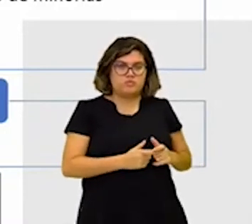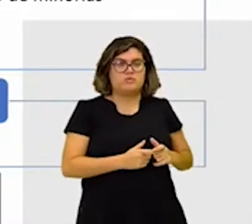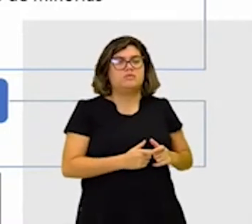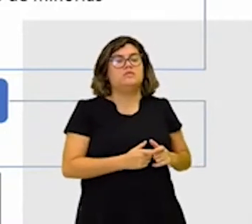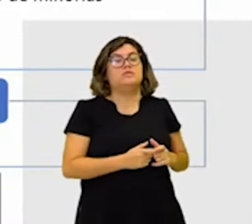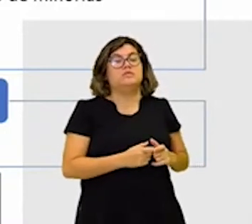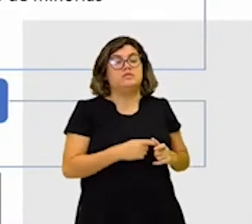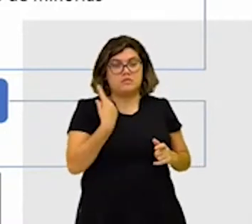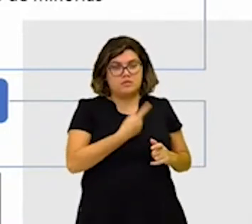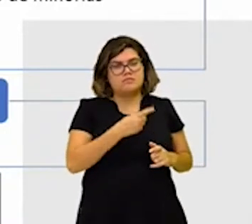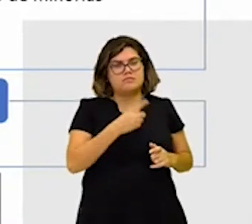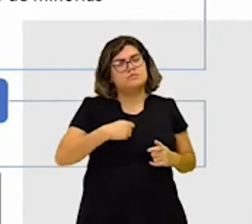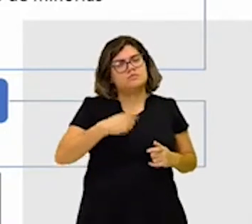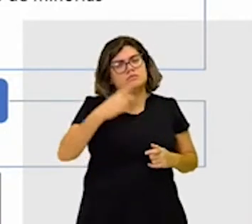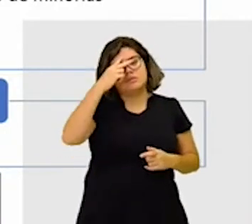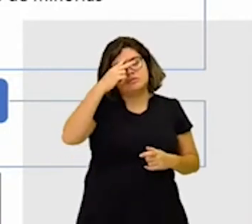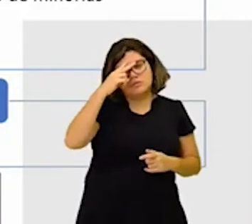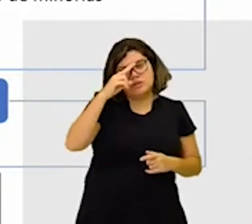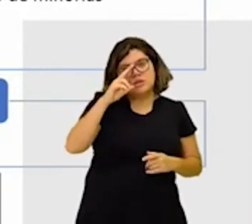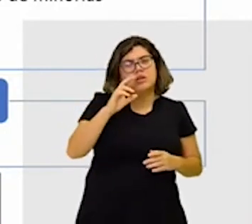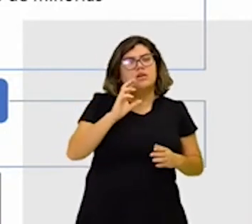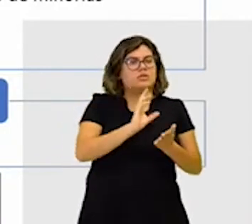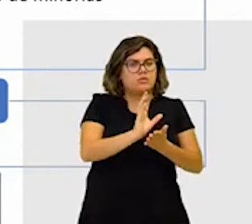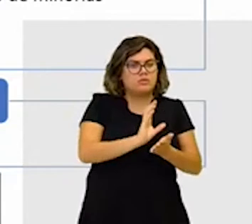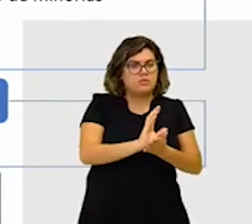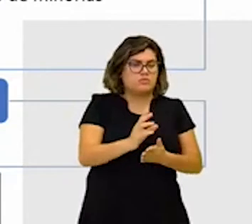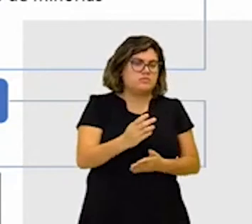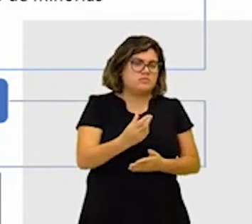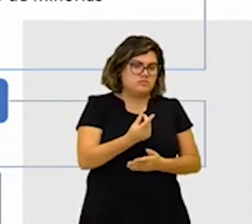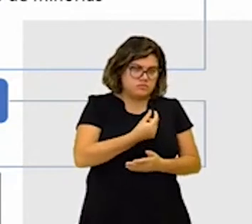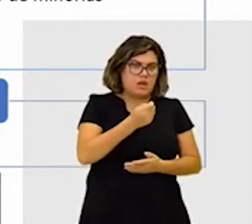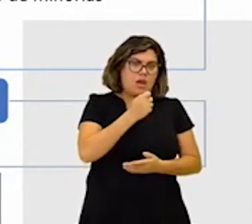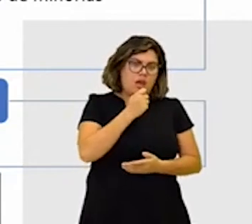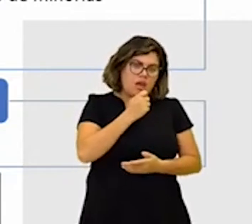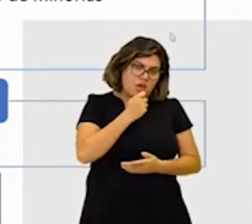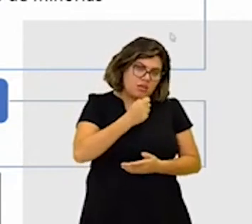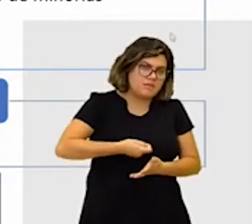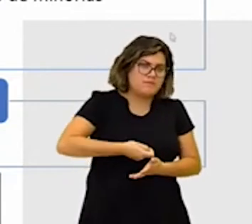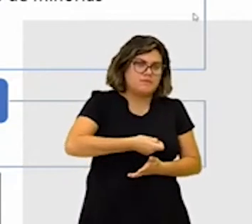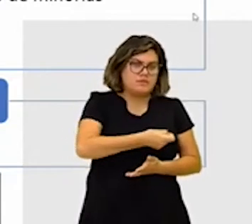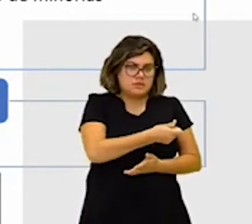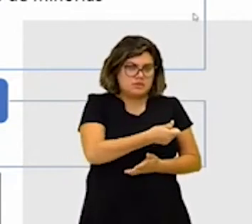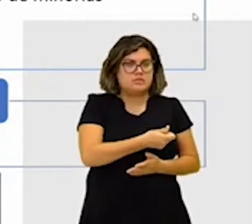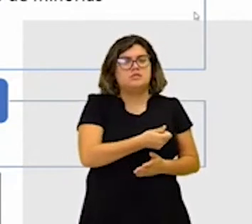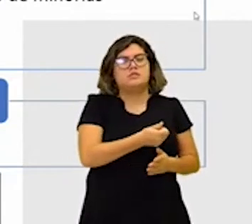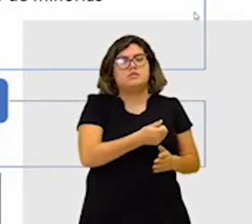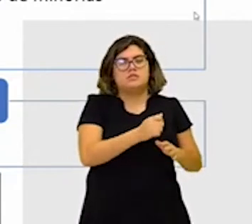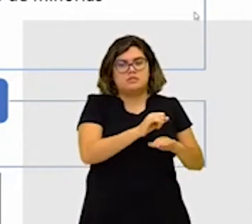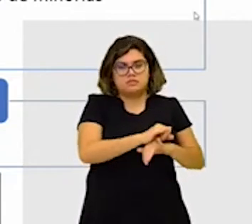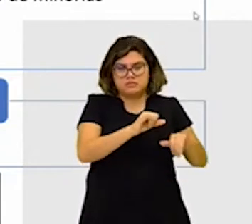recursos privados ainda financiam os partidos políticos e eleições no Brasil e deveriam sim